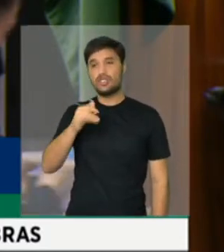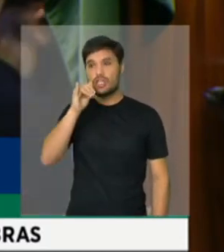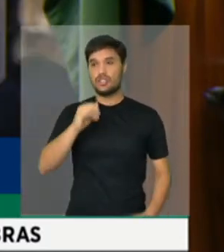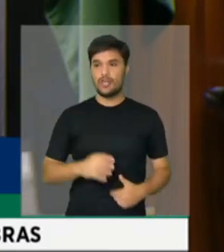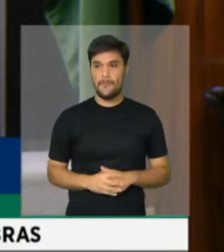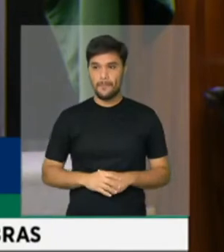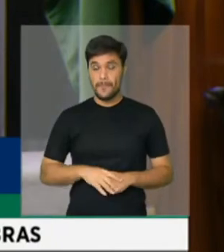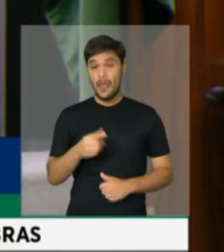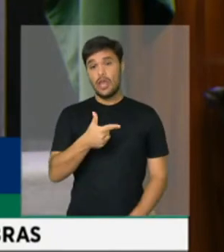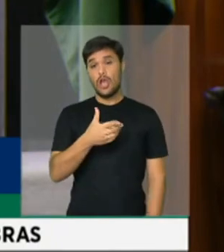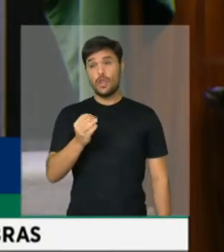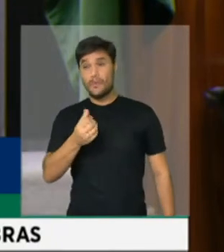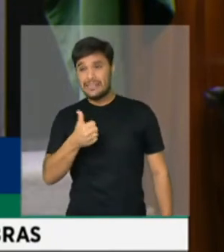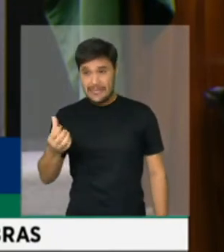ALTERNATIVAS FORAM IMPLANTADAS. QUE REALIZAMOS